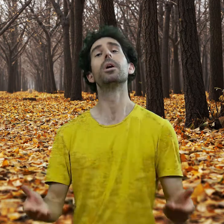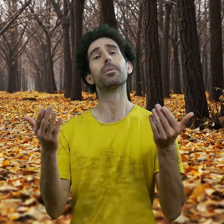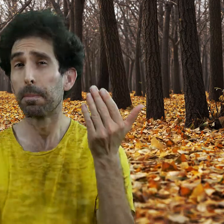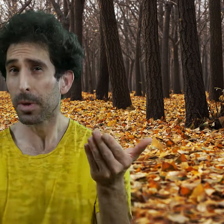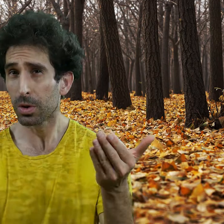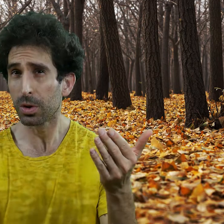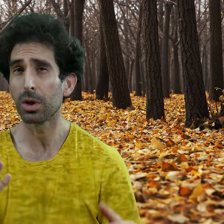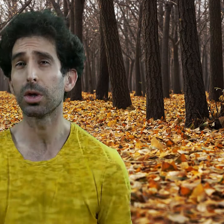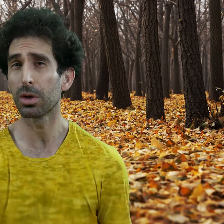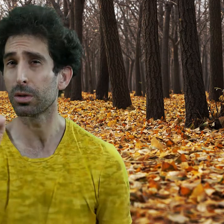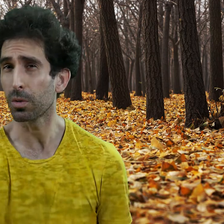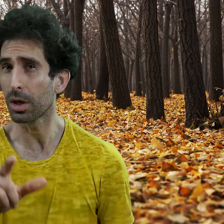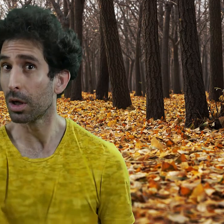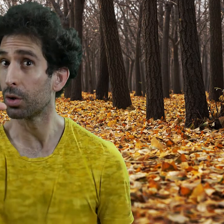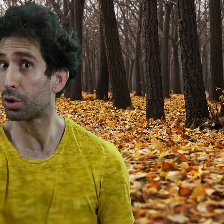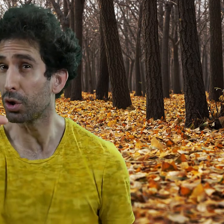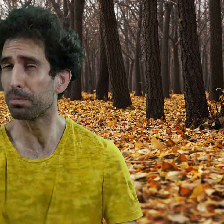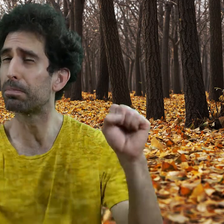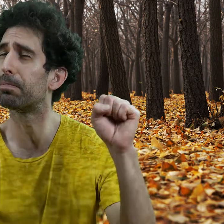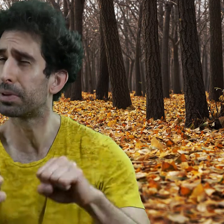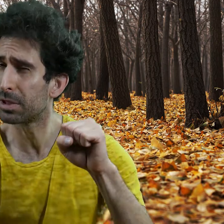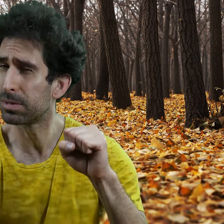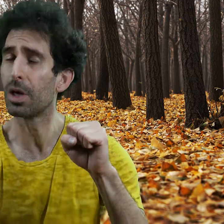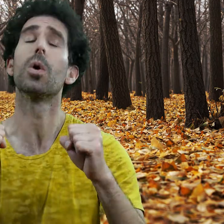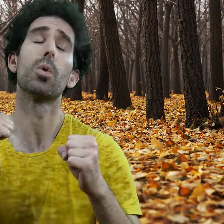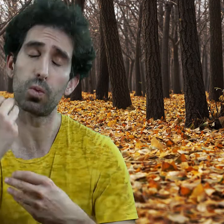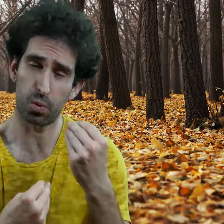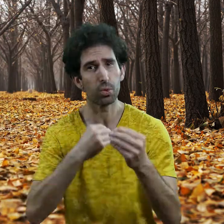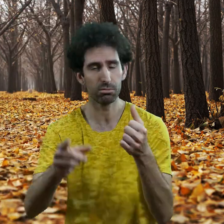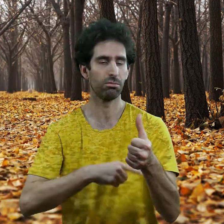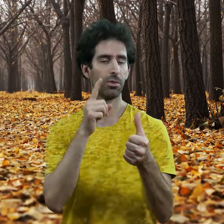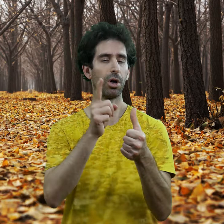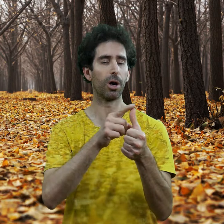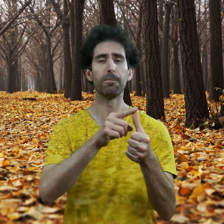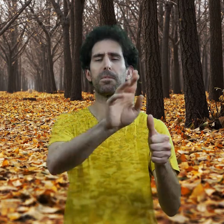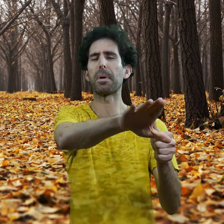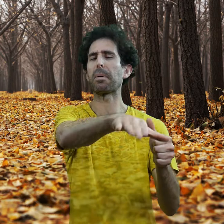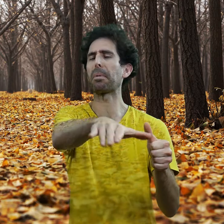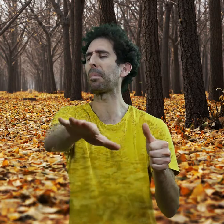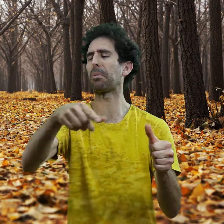Maintenant, tu as deux possibilités. Soit, appeler les autres